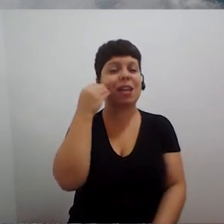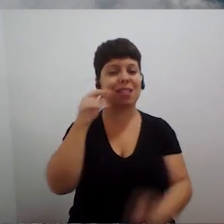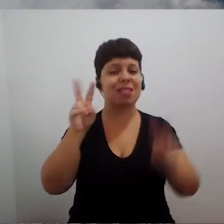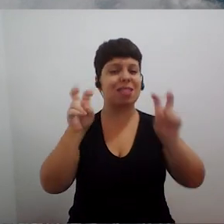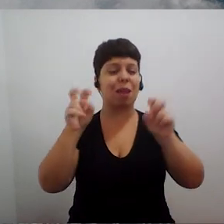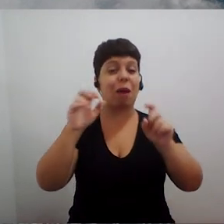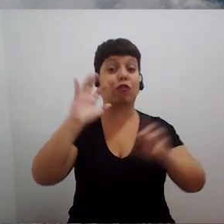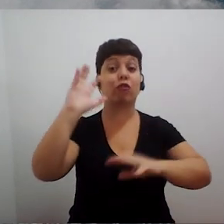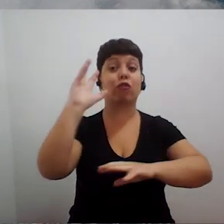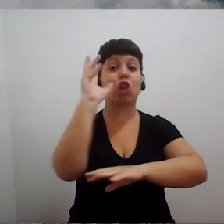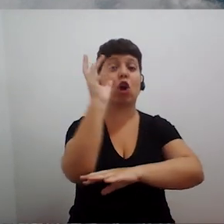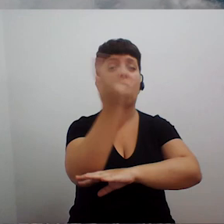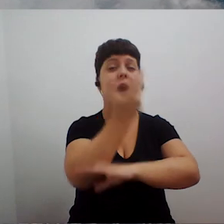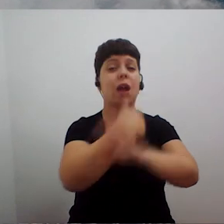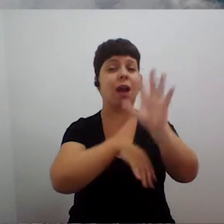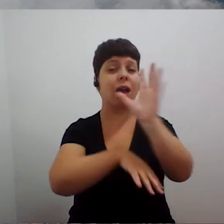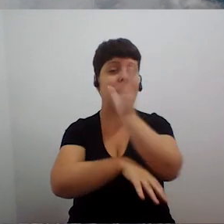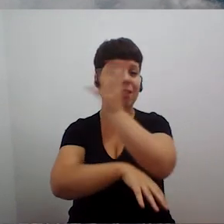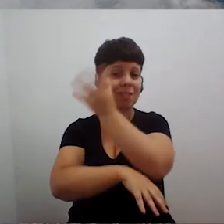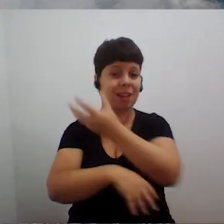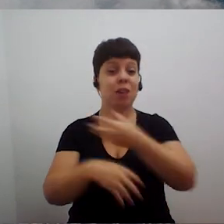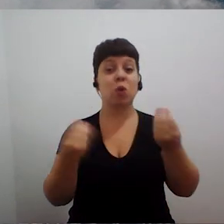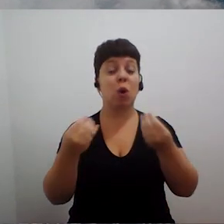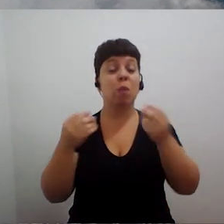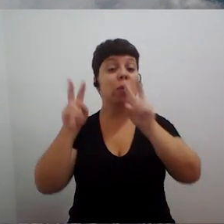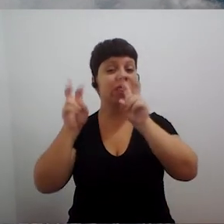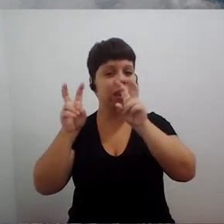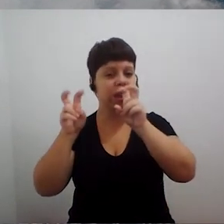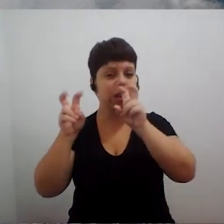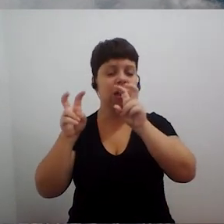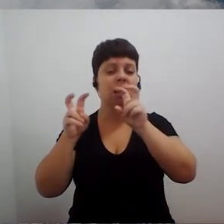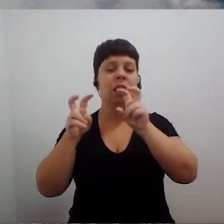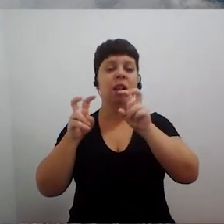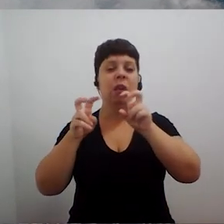da floresta e como essa temática vem sendo trabalhada, vem sendo capilarizada